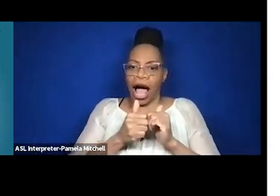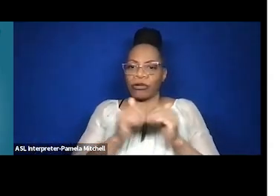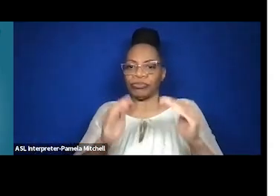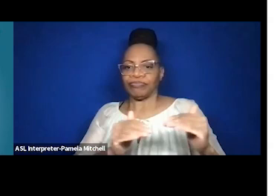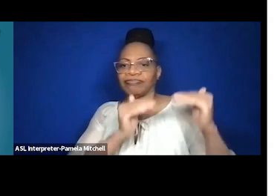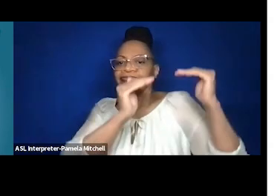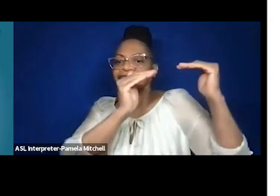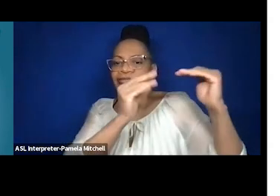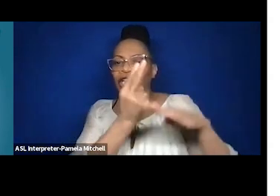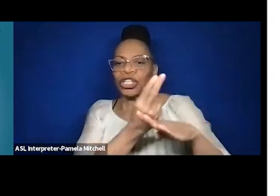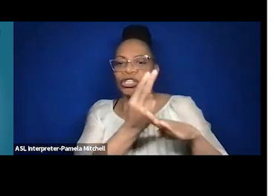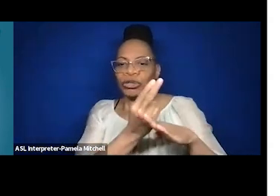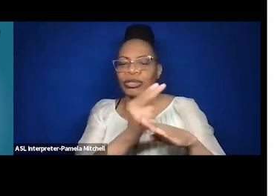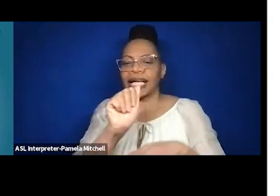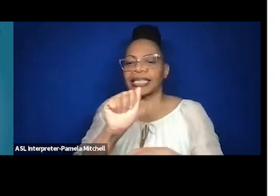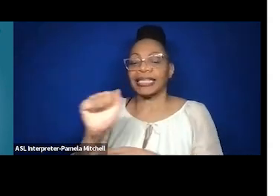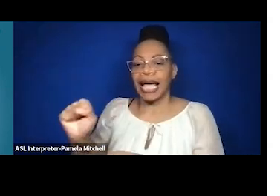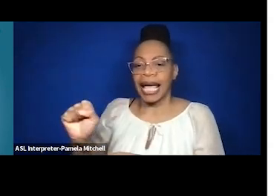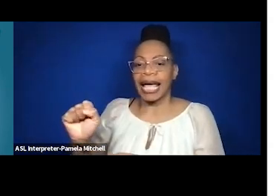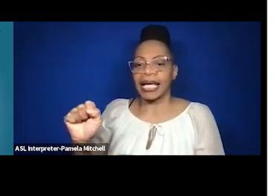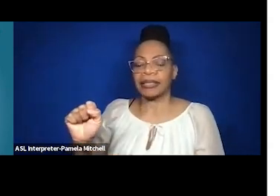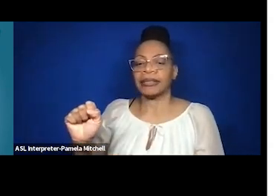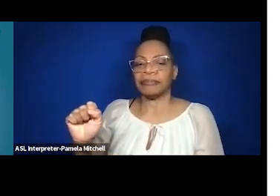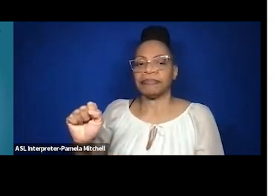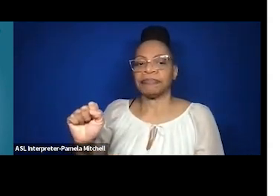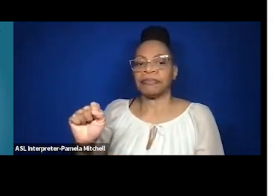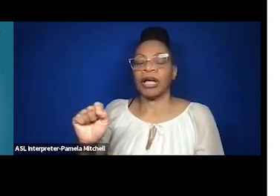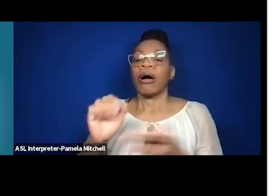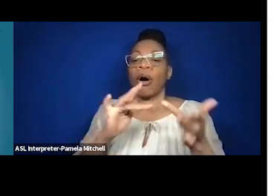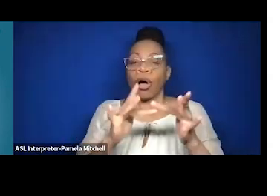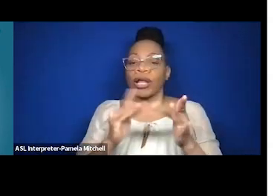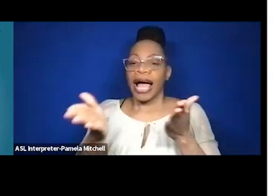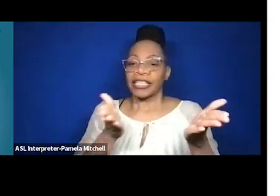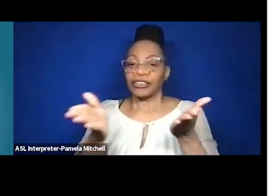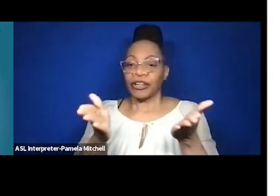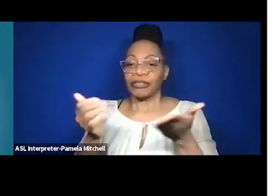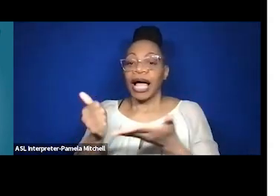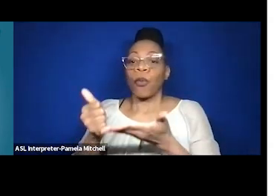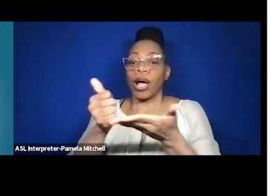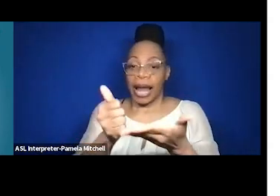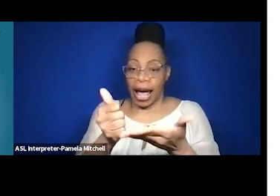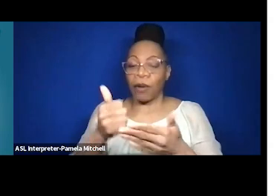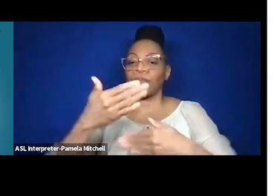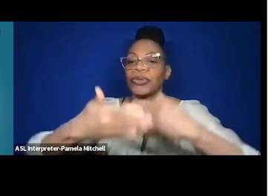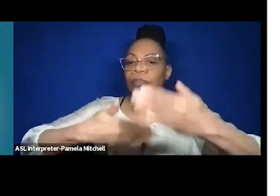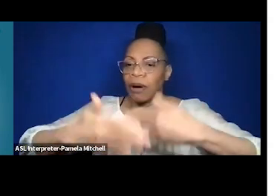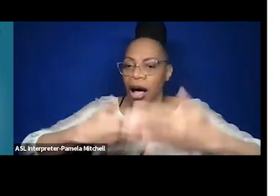de los servicios en línea de la SSA ayudará a agilizar ese proceso y garantizar esa eficiencia.